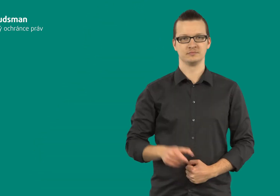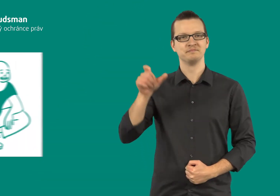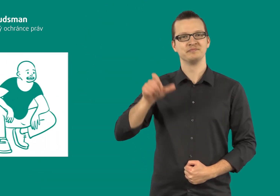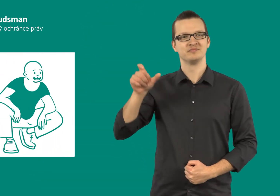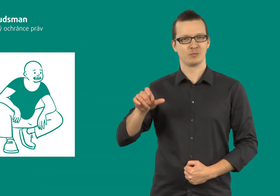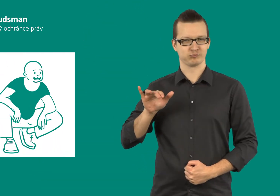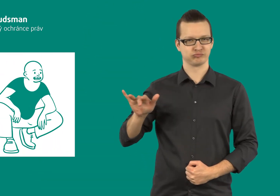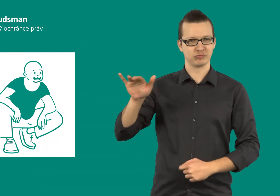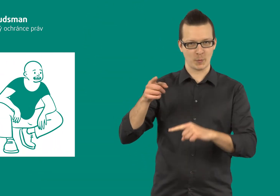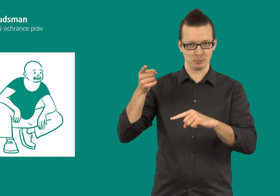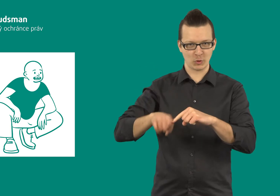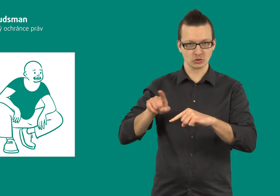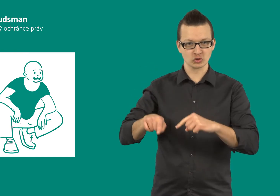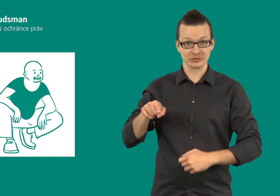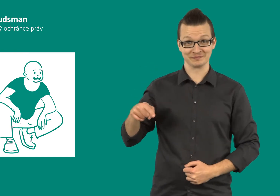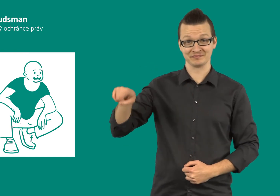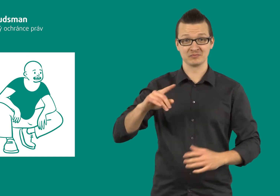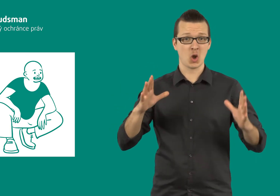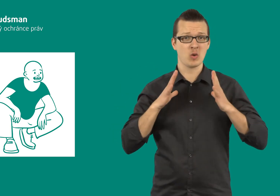Obávají se předsudků a převládajících stereotypů.